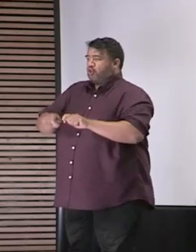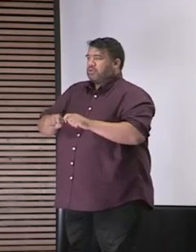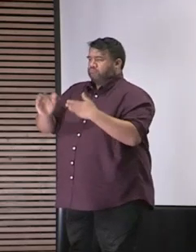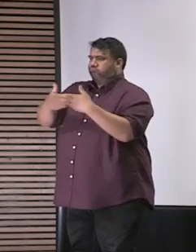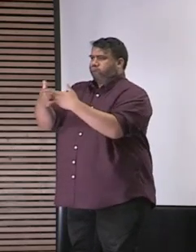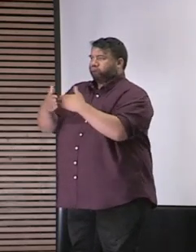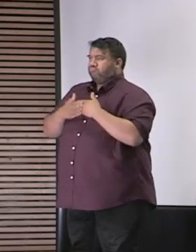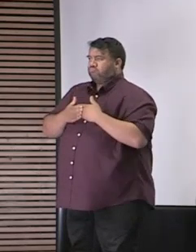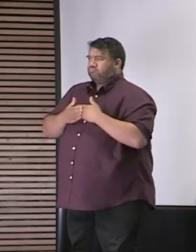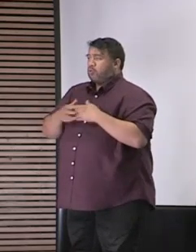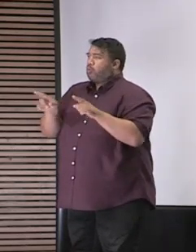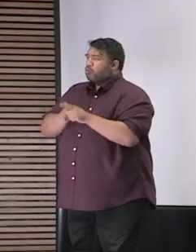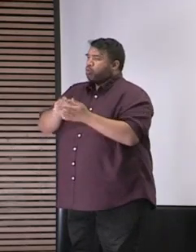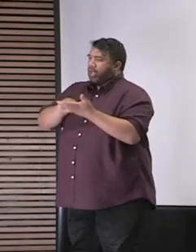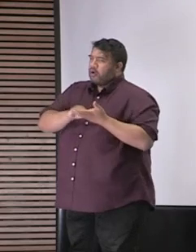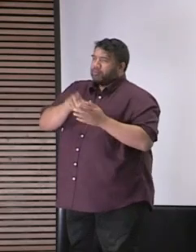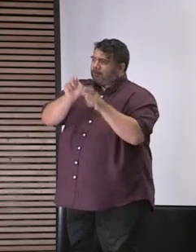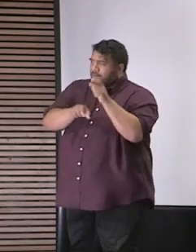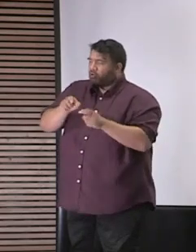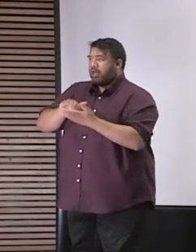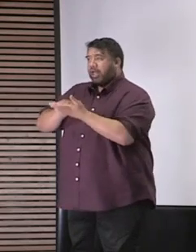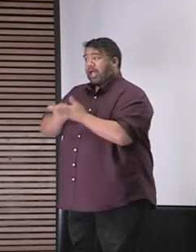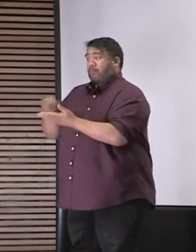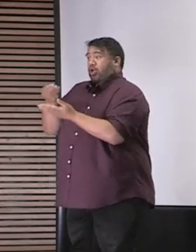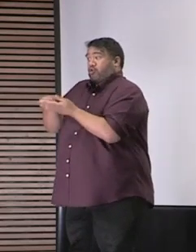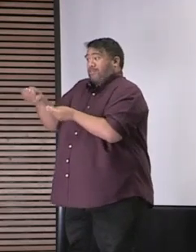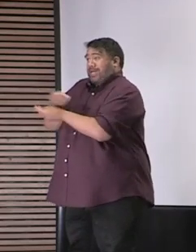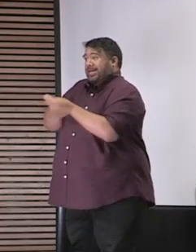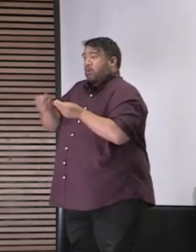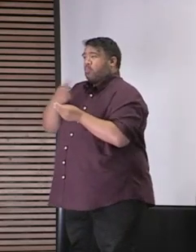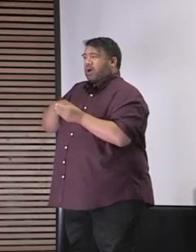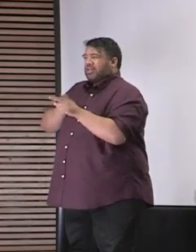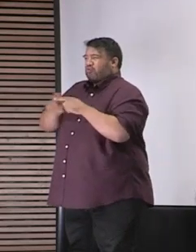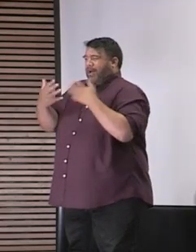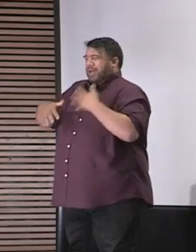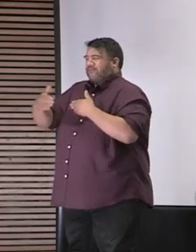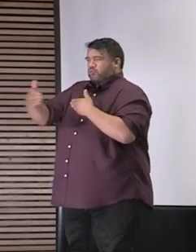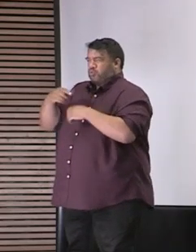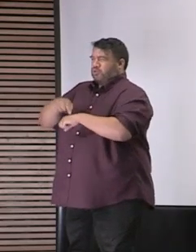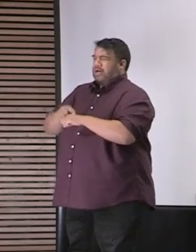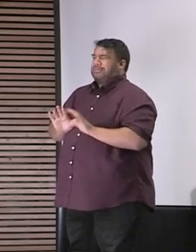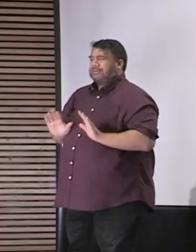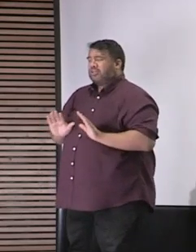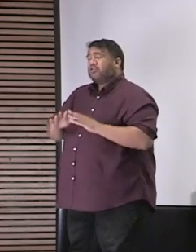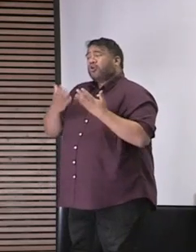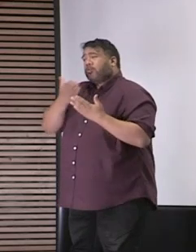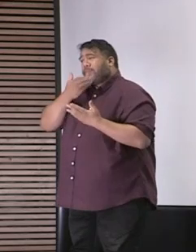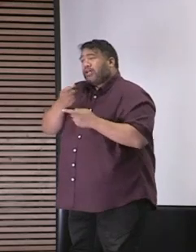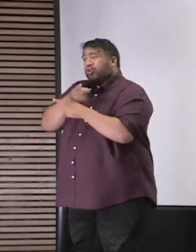parece estar dando frutos. El bloqueo es la mejor manera de